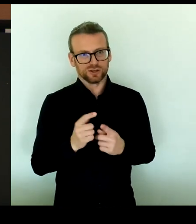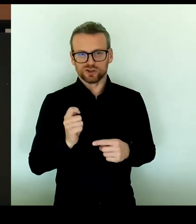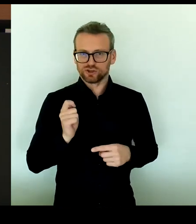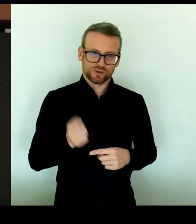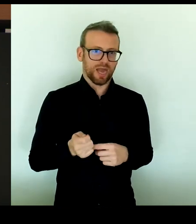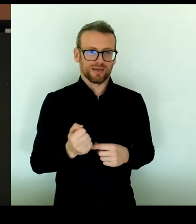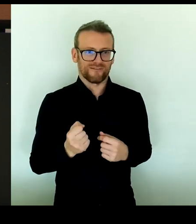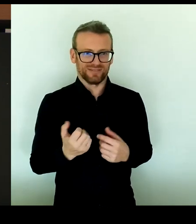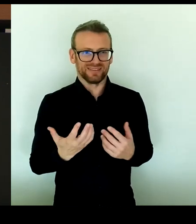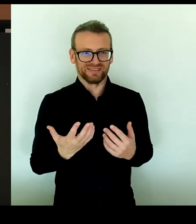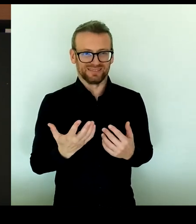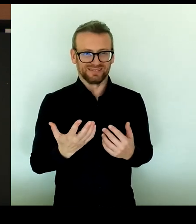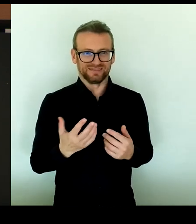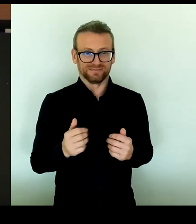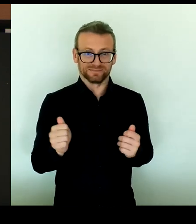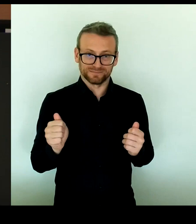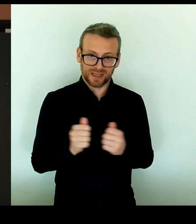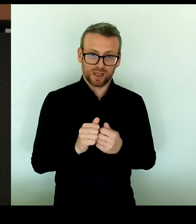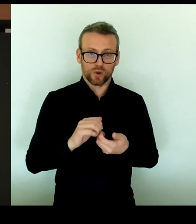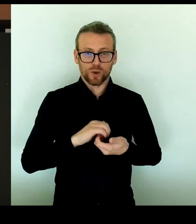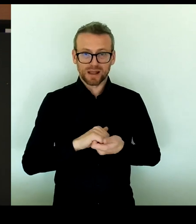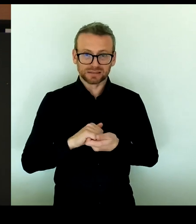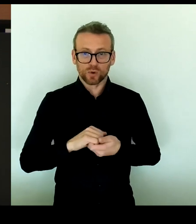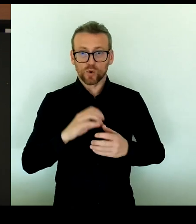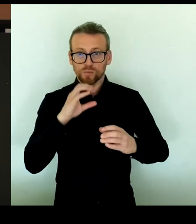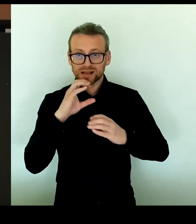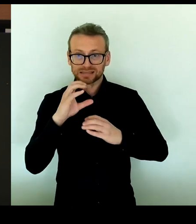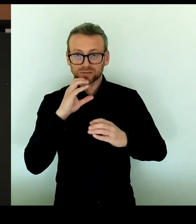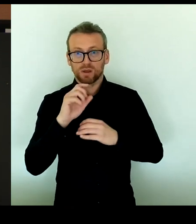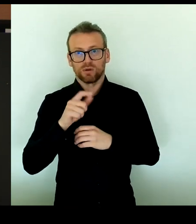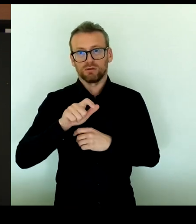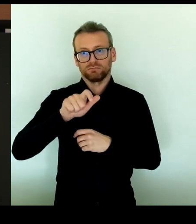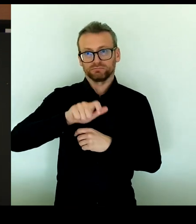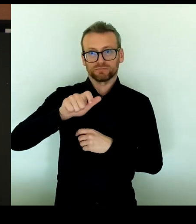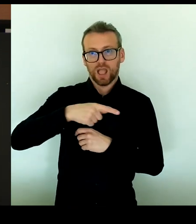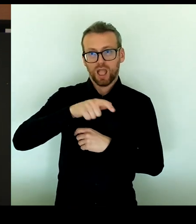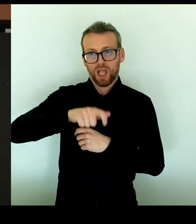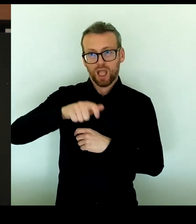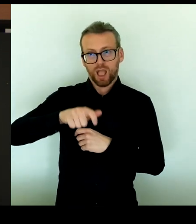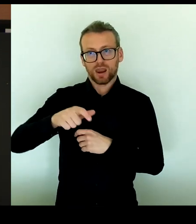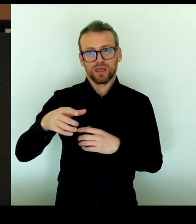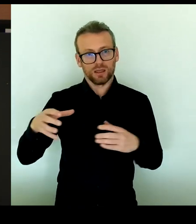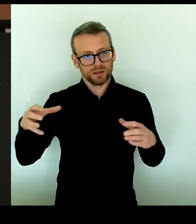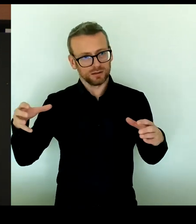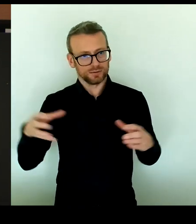Arbeitsraumprogramms von allen Akteurinnen gemeinsam getragen wird. Hierfür